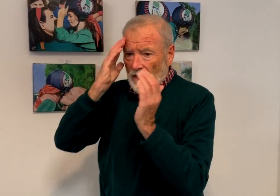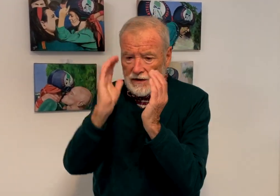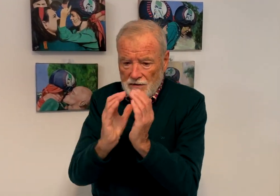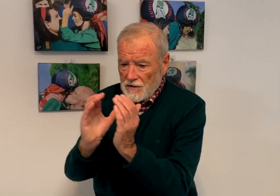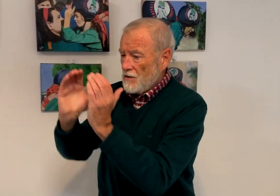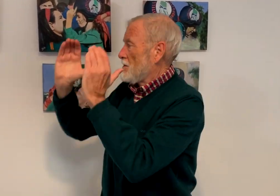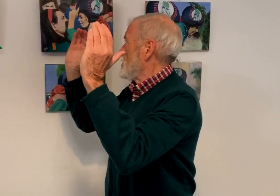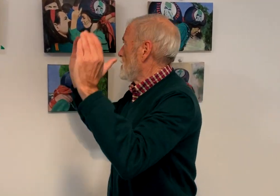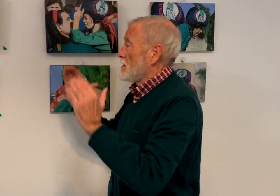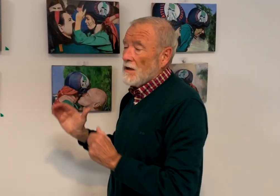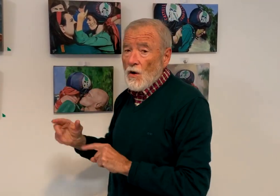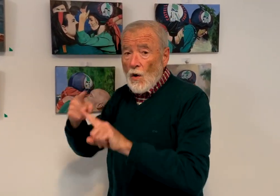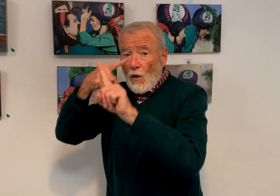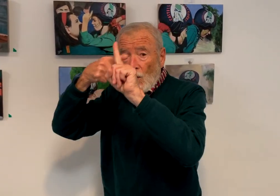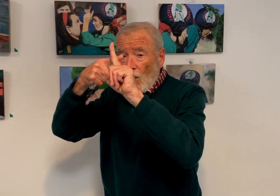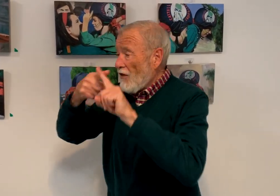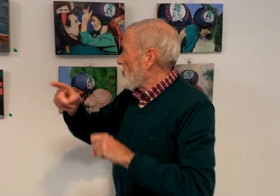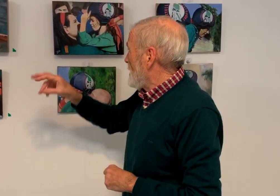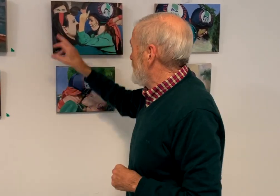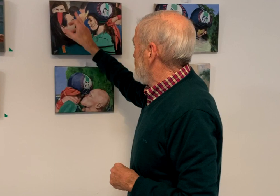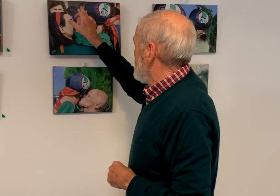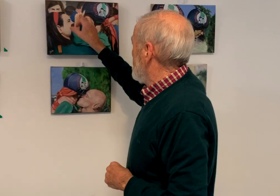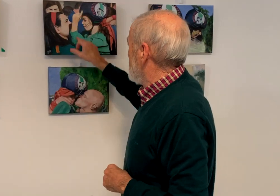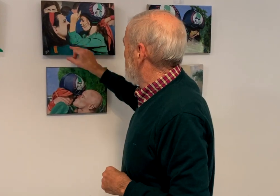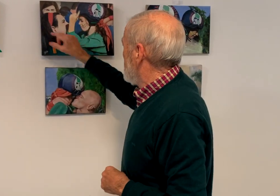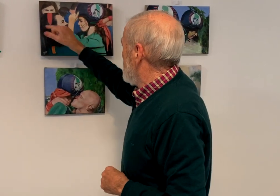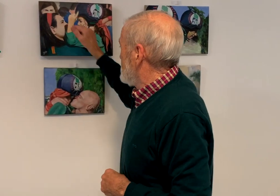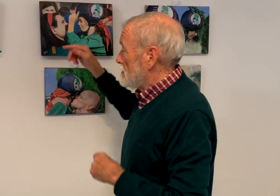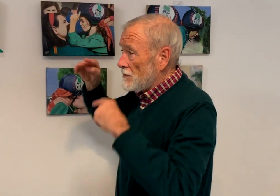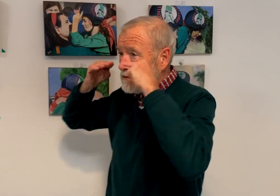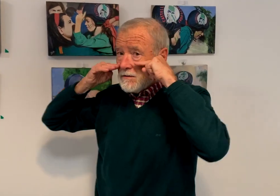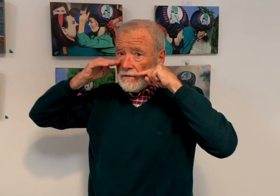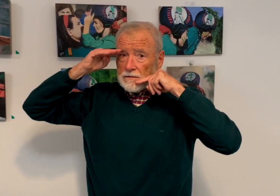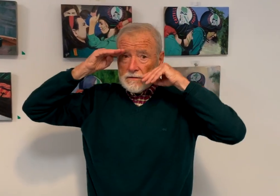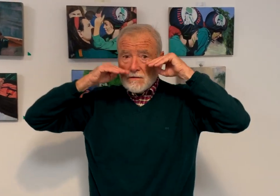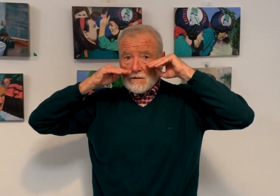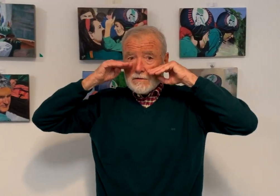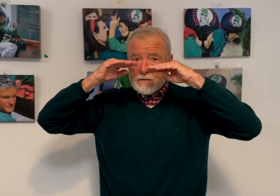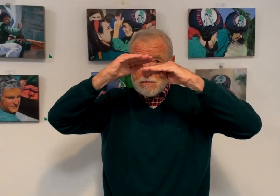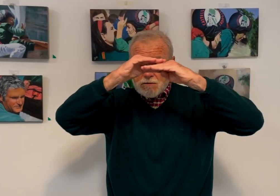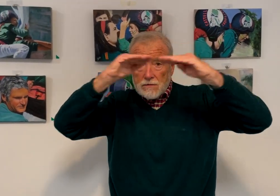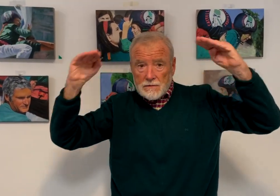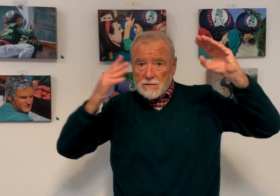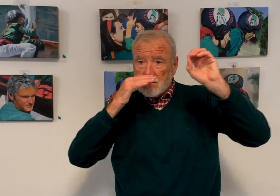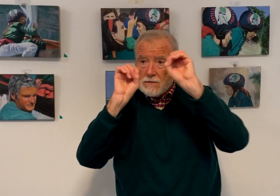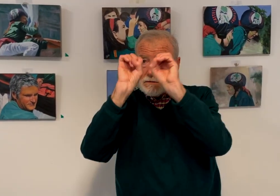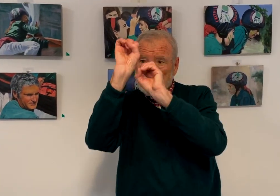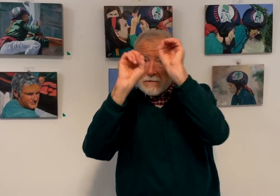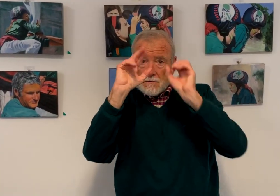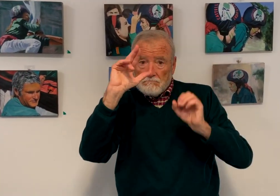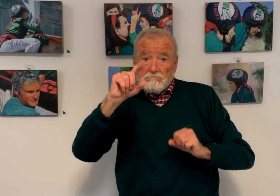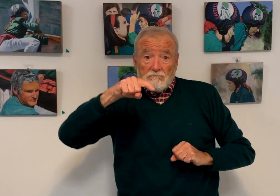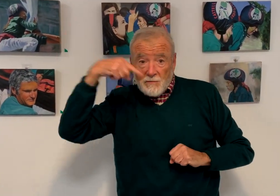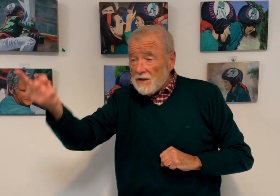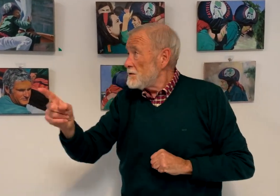Poner la medida de las caras, utilizar la cruz para ver dónde poner las caras y poder pintarlas. Después